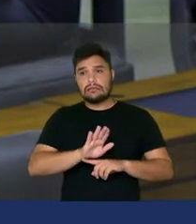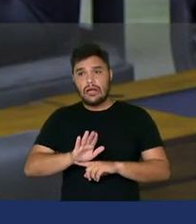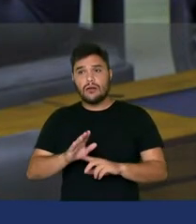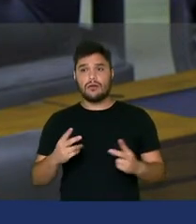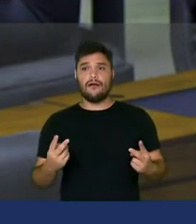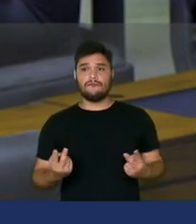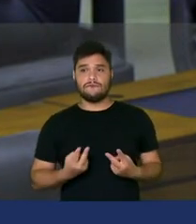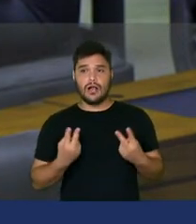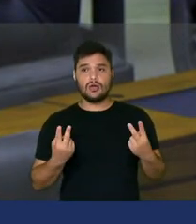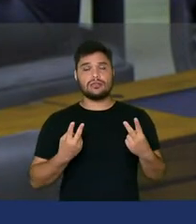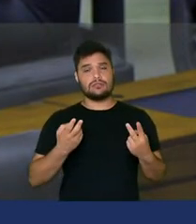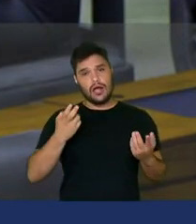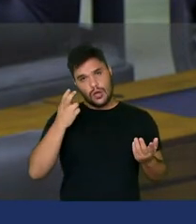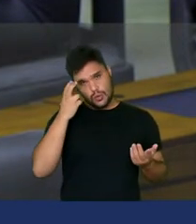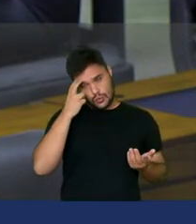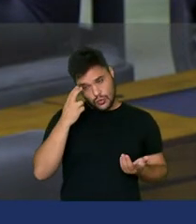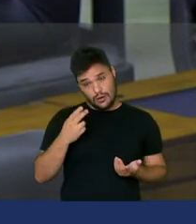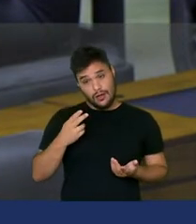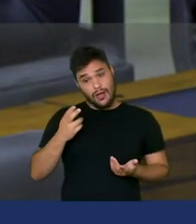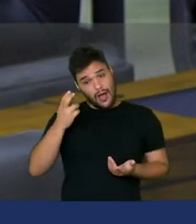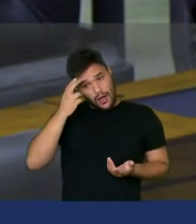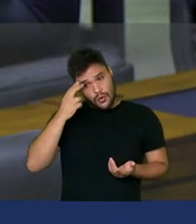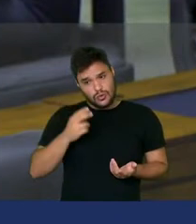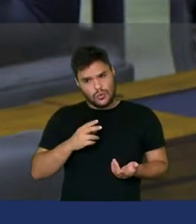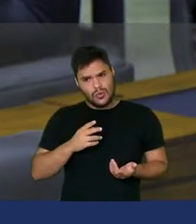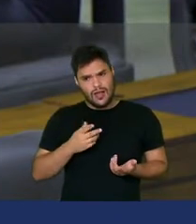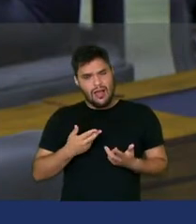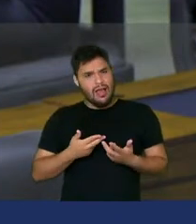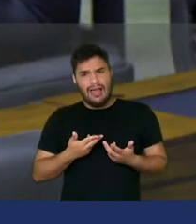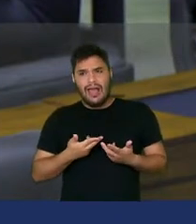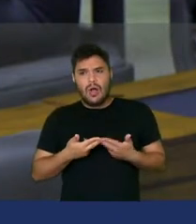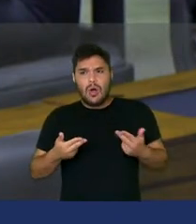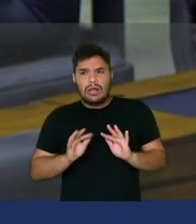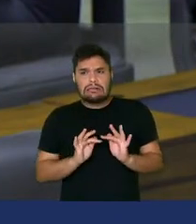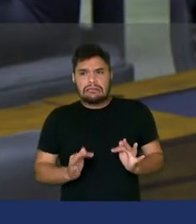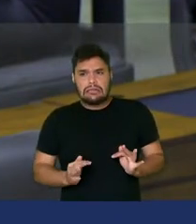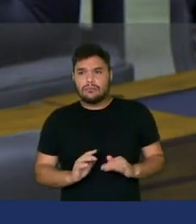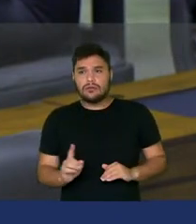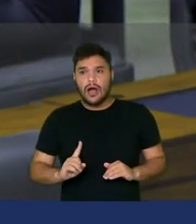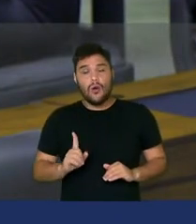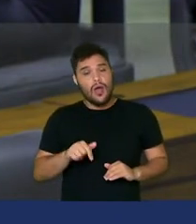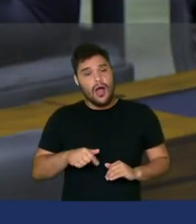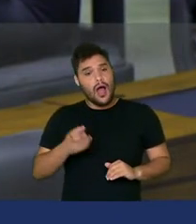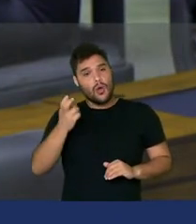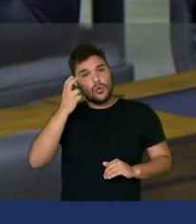FORMA MUITO VIOLENTA O SETOR CULTURAL, A PANDEMIA, A CRISE SANITÁRIA, COMO A AUSÊNCIA DE POLÍTICAS PÚBLICAS QUE POSSAM REALMENTE VALORIZAR A CULTURA E A CULTURA NÃO É QUALQUER COISA, É COMO O